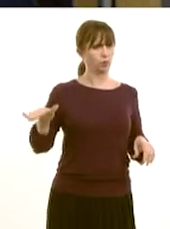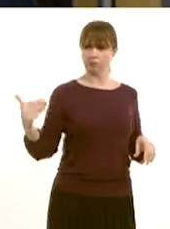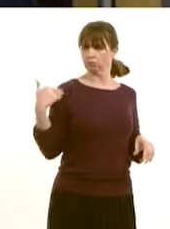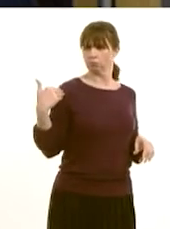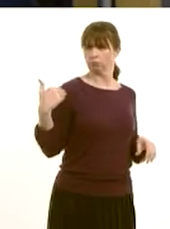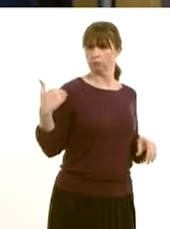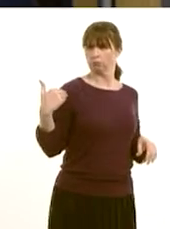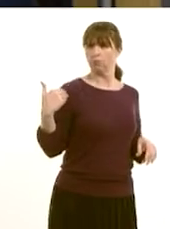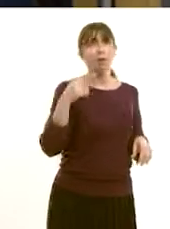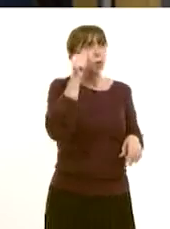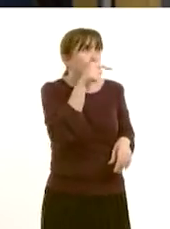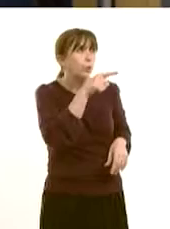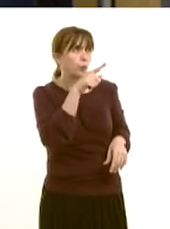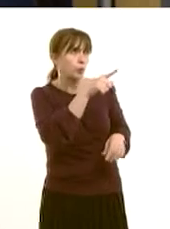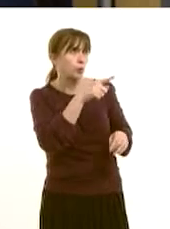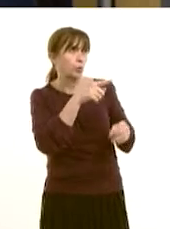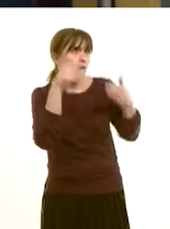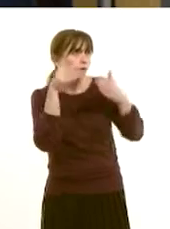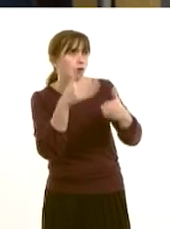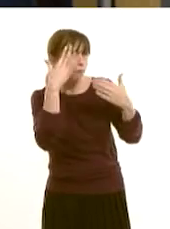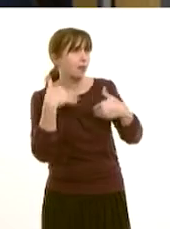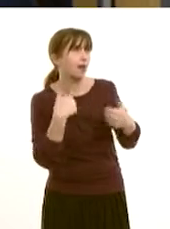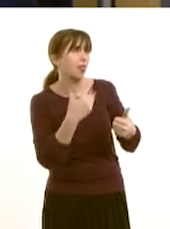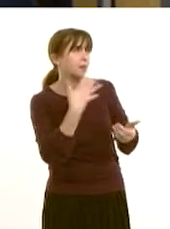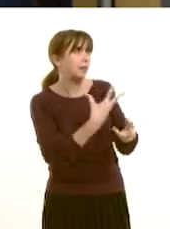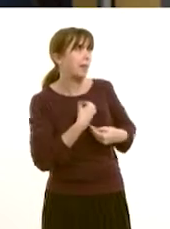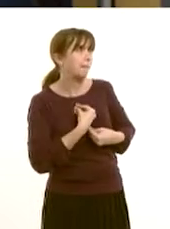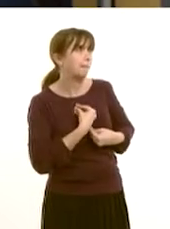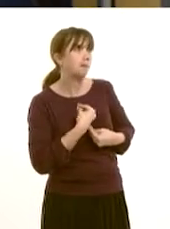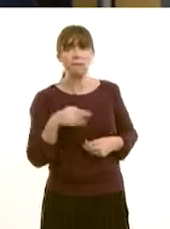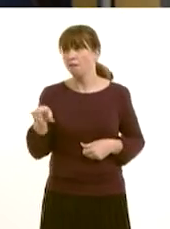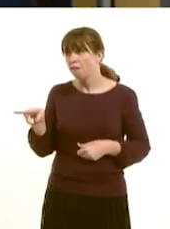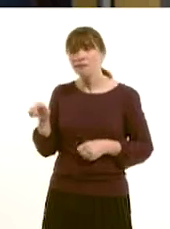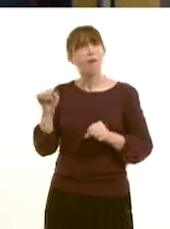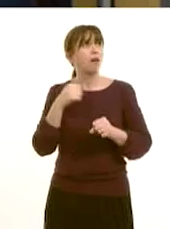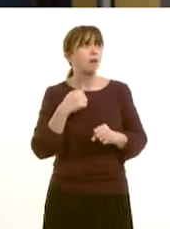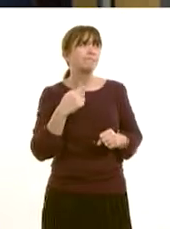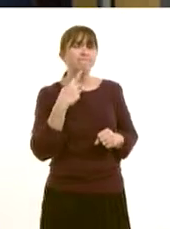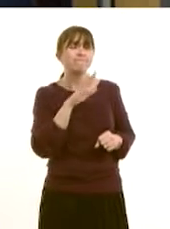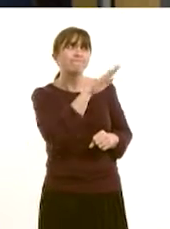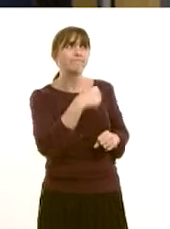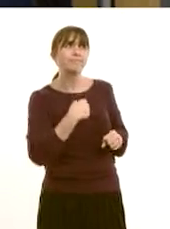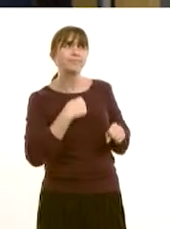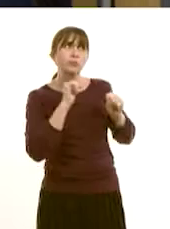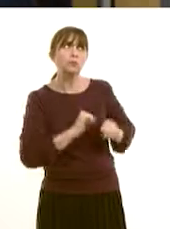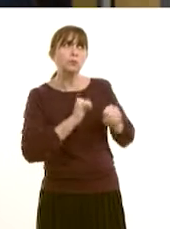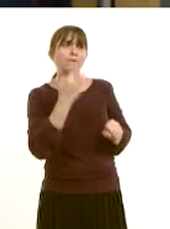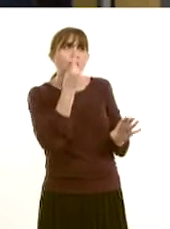Roedd y fenyw yma wedi bod yn aros am bedair blynedd ac wedi dweud wrth ei GP ei bod hi eisiau cyflawni hunanladdiad.